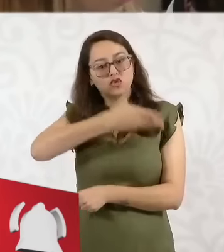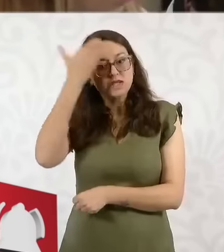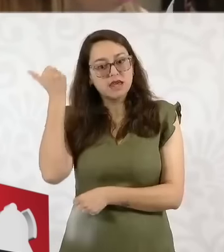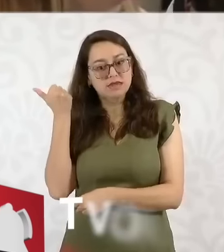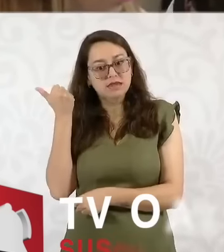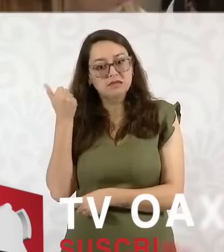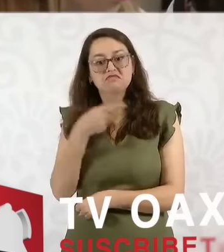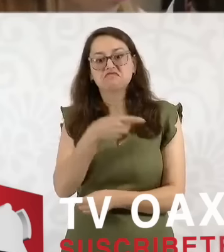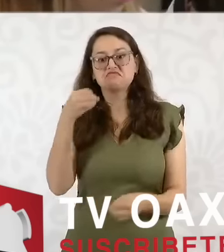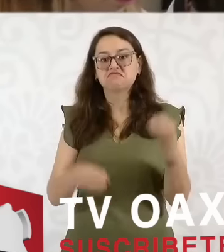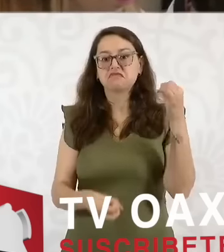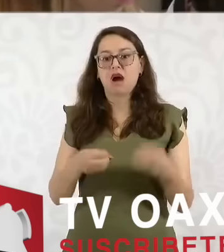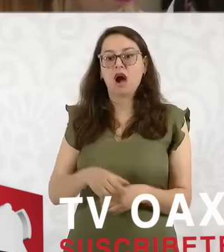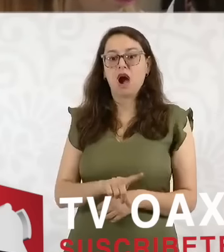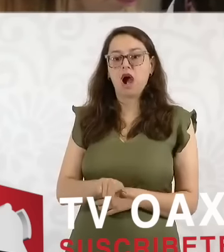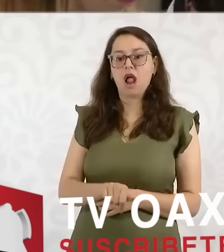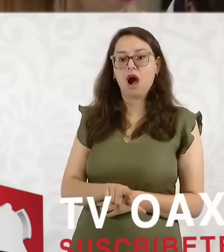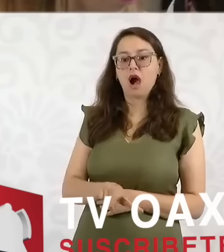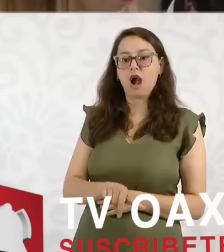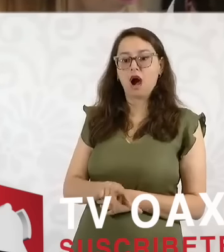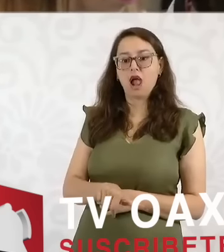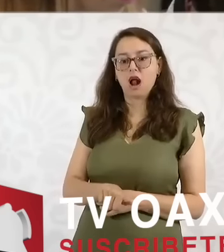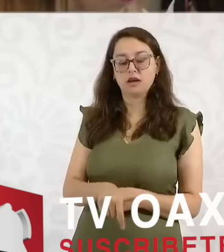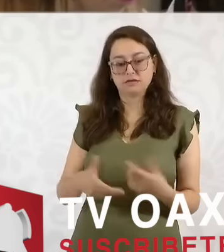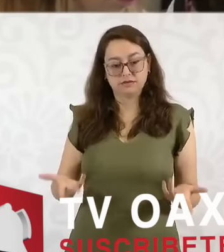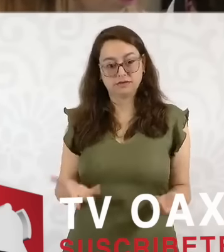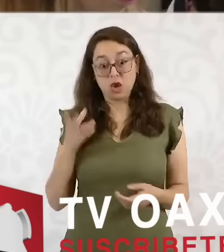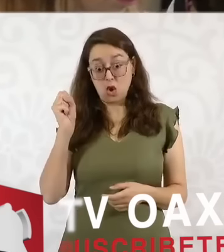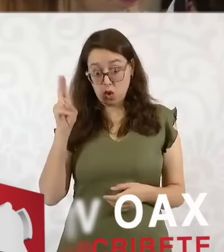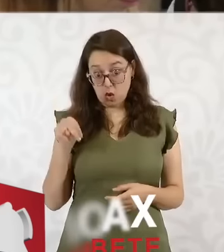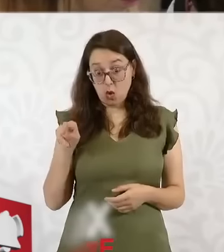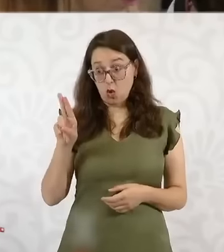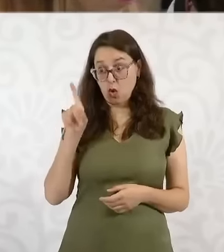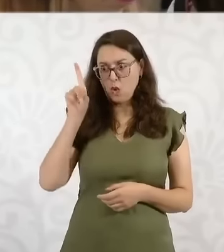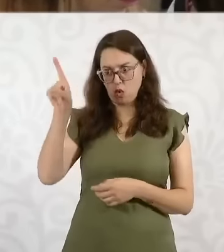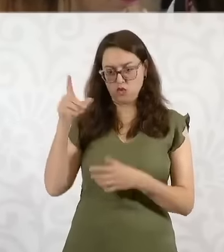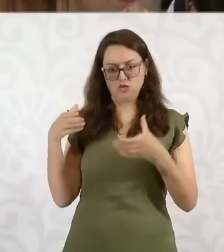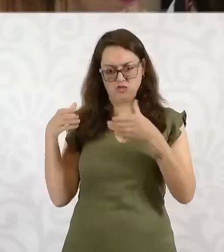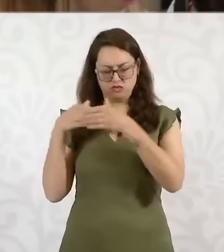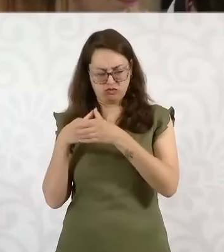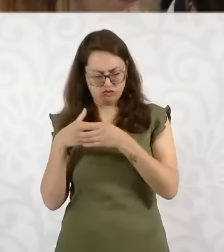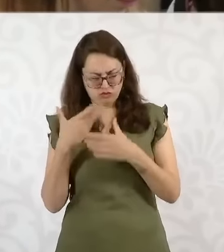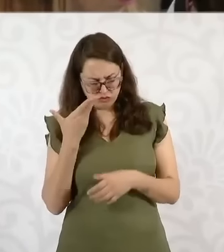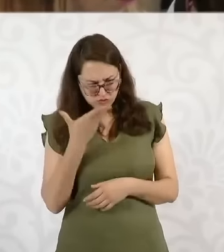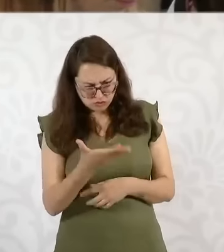trabajo de detenciones arbitrarias de Naciones Unidas, pues ya solicitó también al gobierno